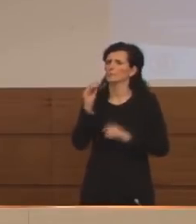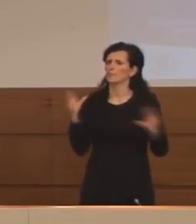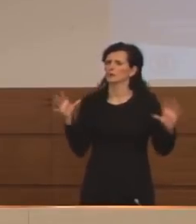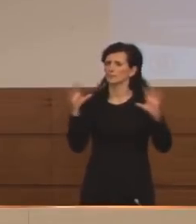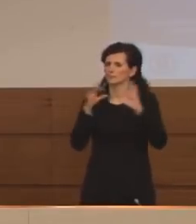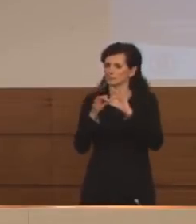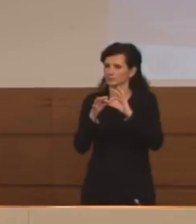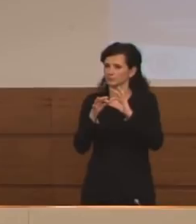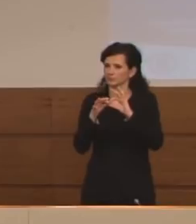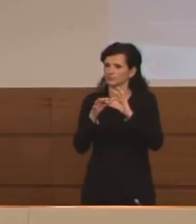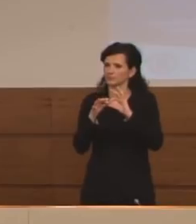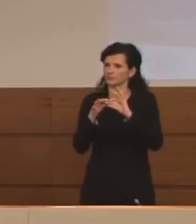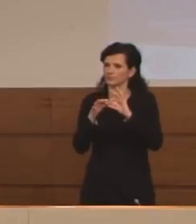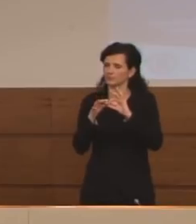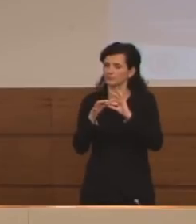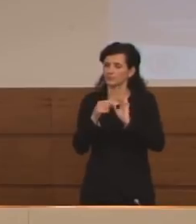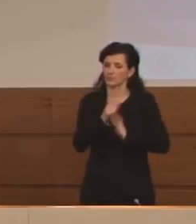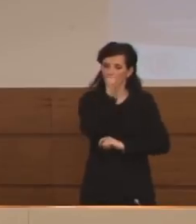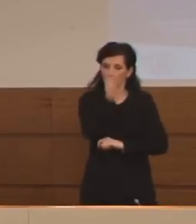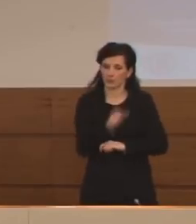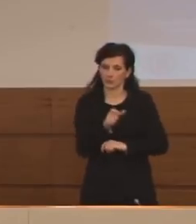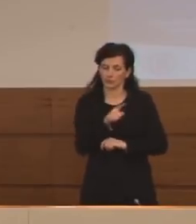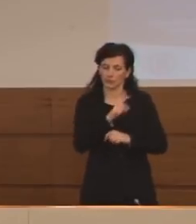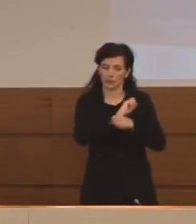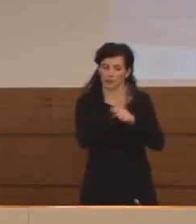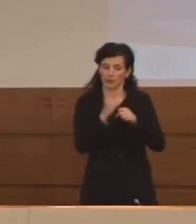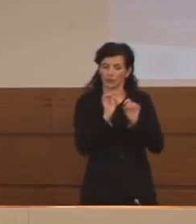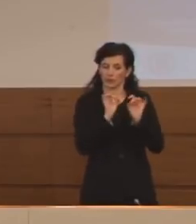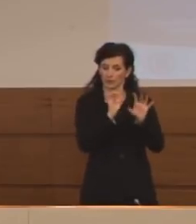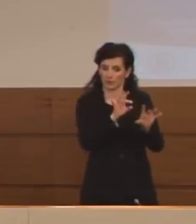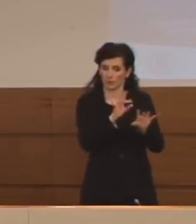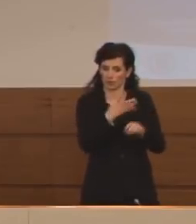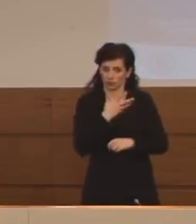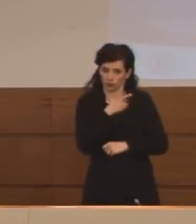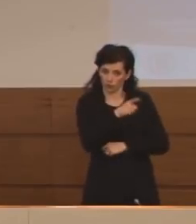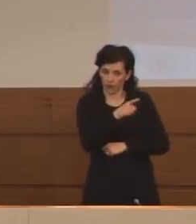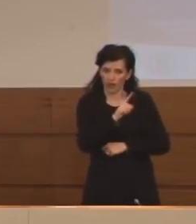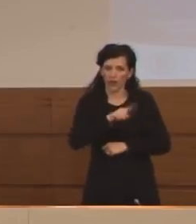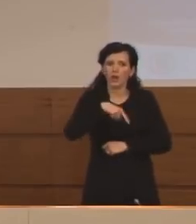E cioè quello di chi è positivo, poi effettua due tamponi consecutivi negativi,